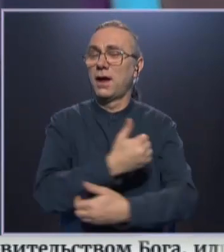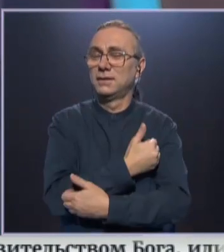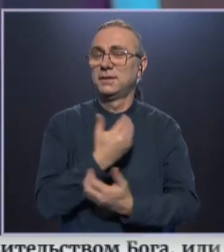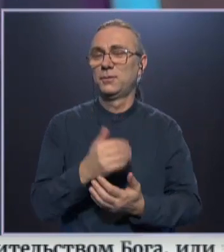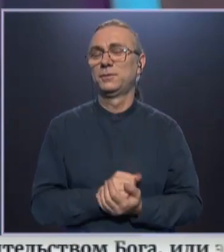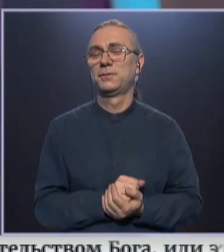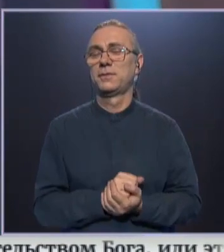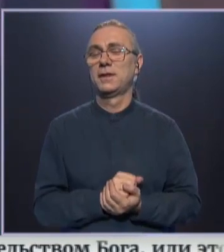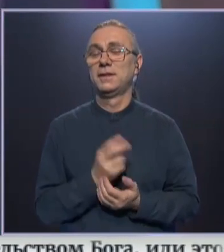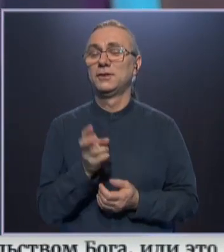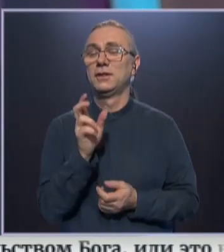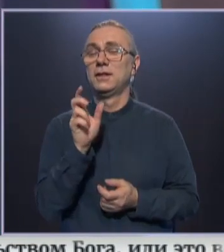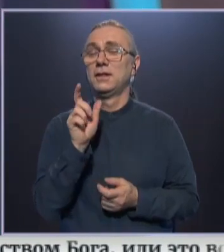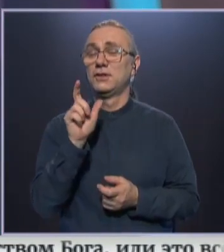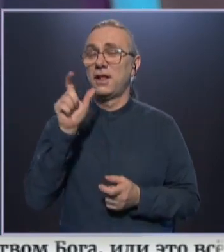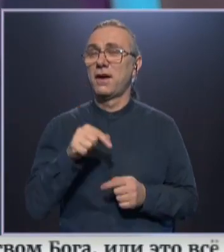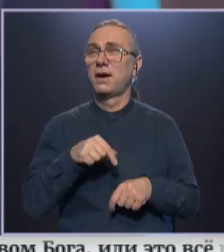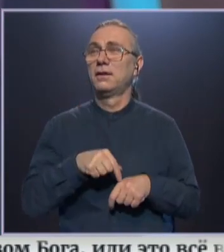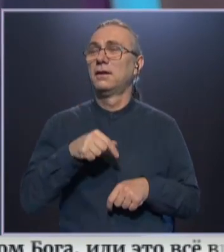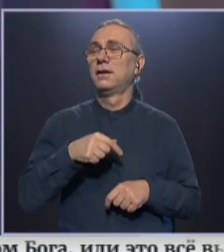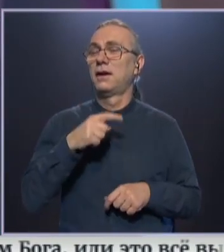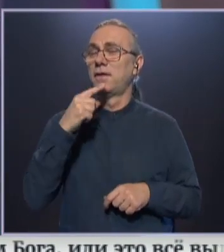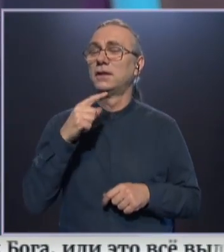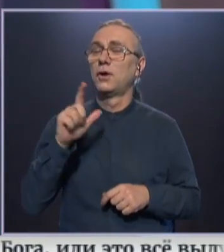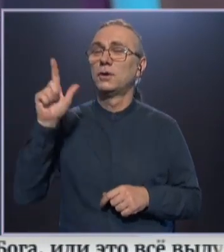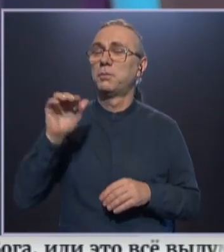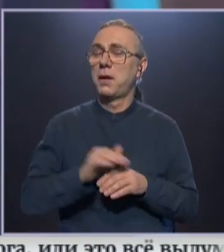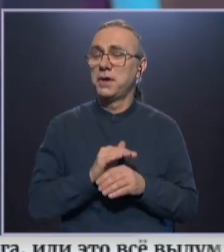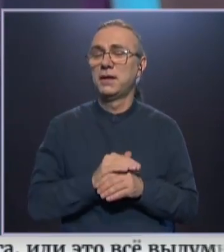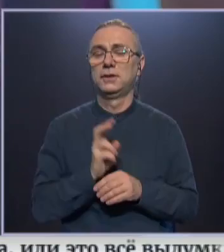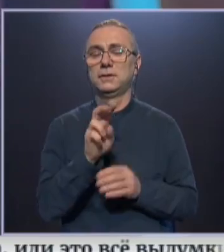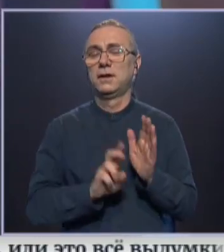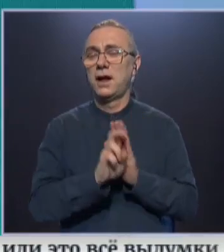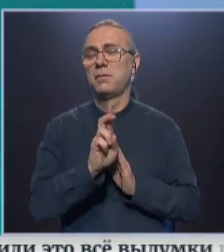это и есть тот шаг который не оставит в тебе сомнений